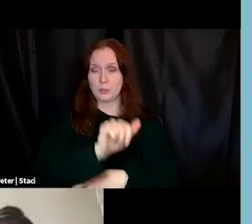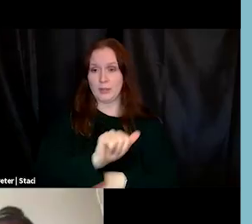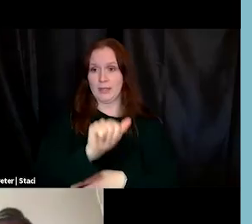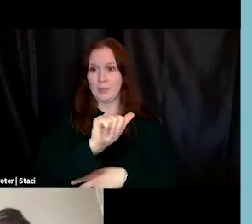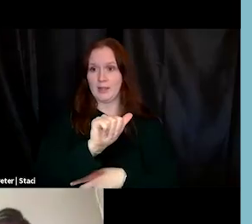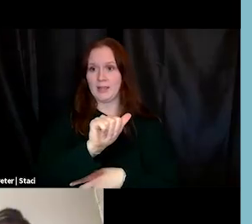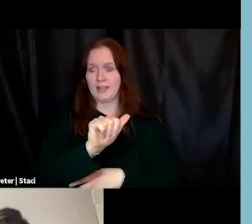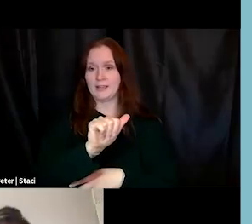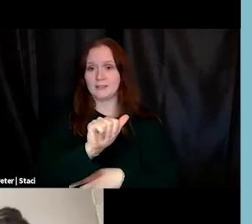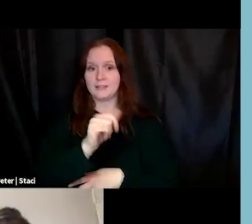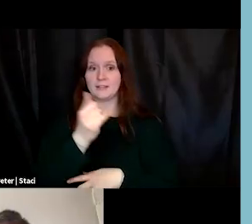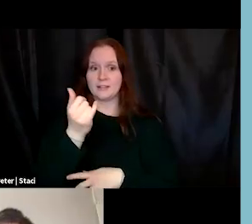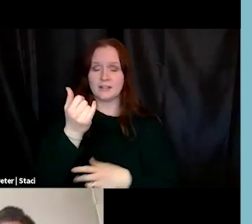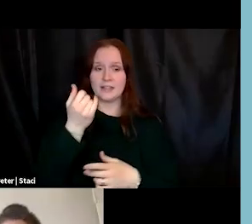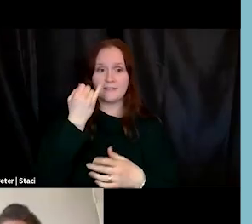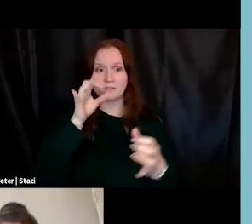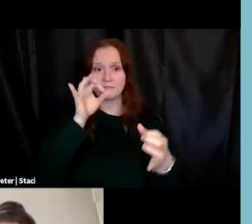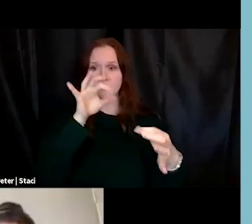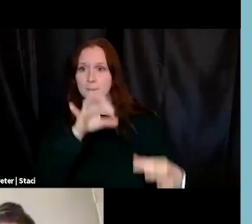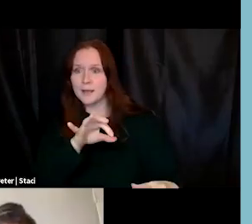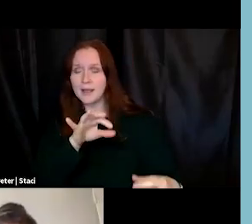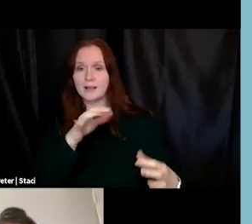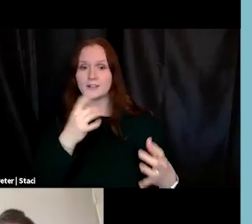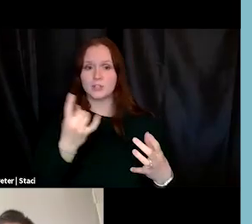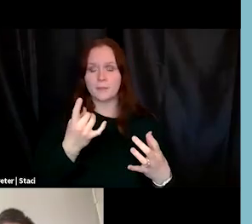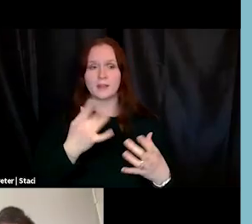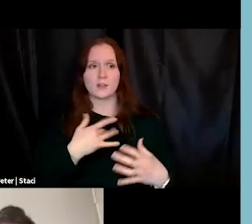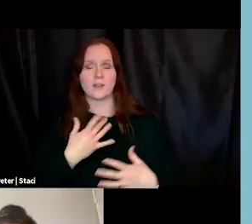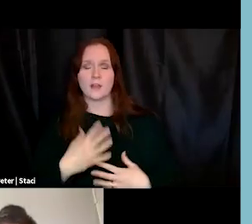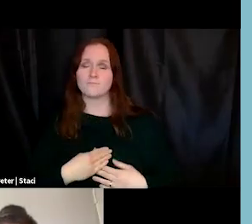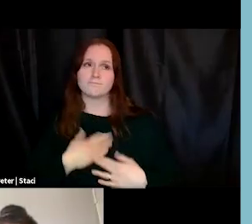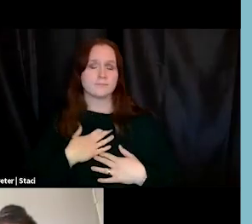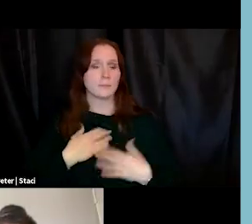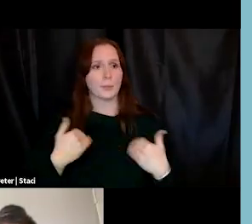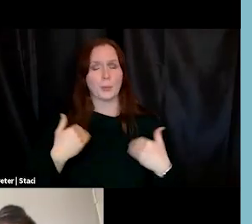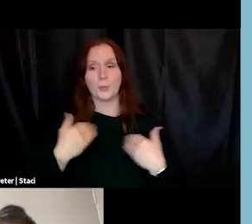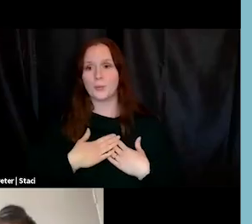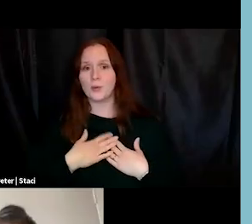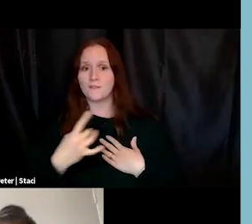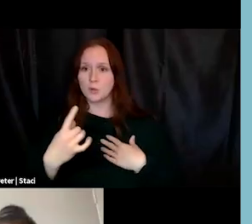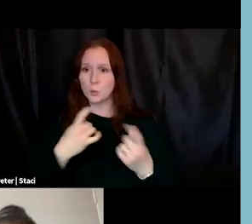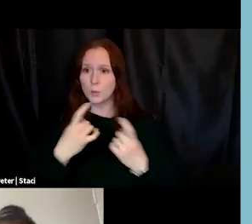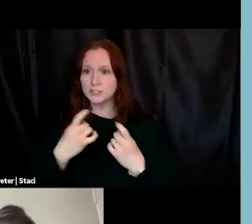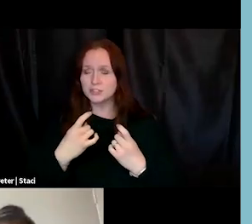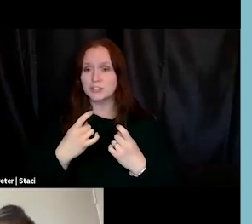Pero lo más importante, cómo aplicar parte de esta información a su práctica.